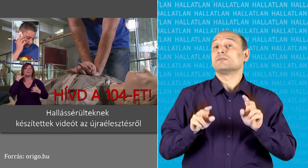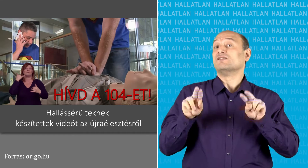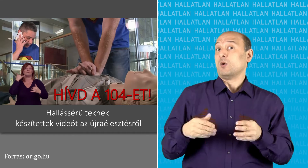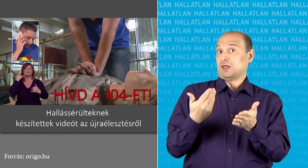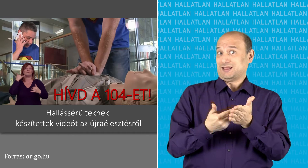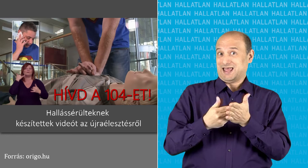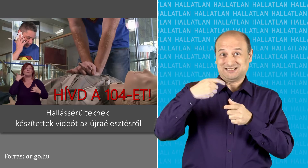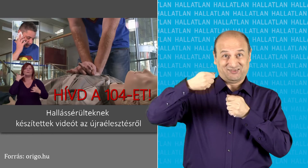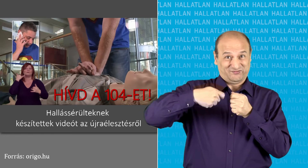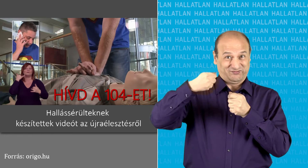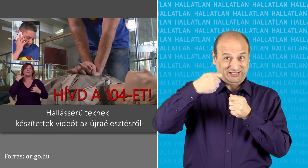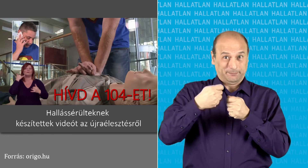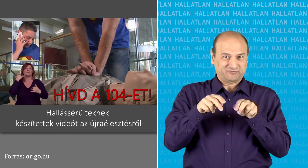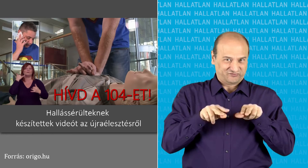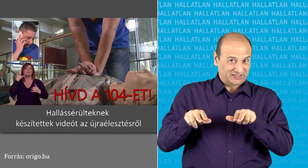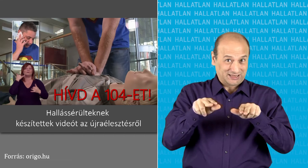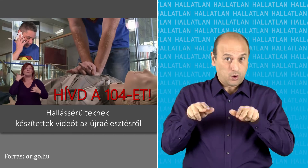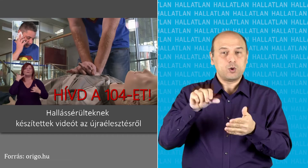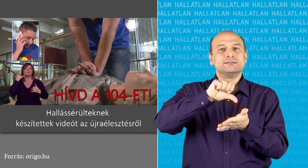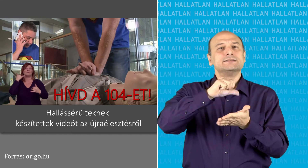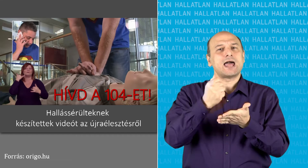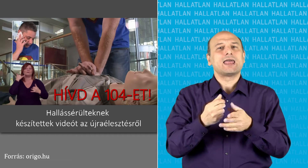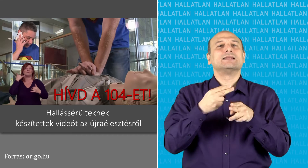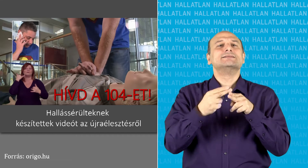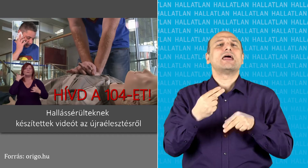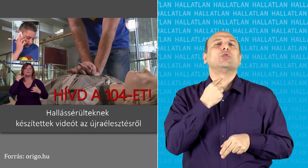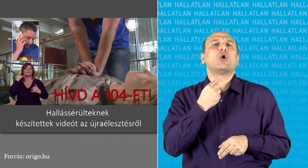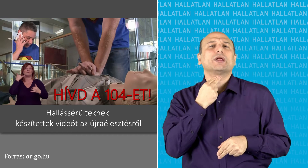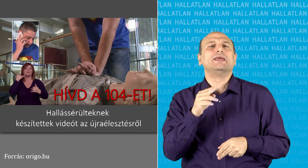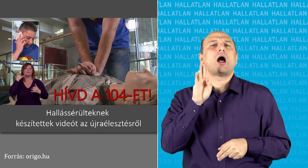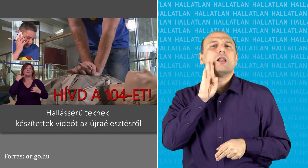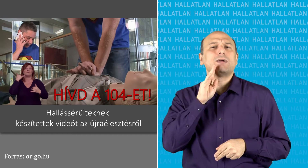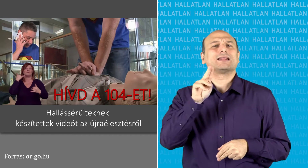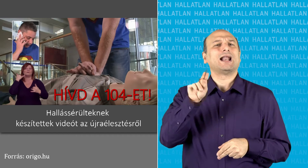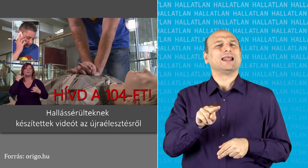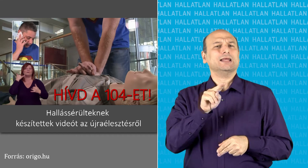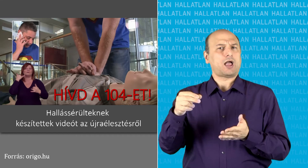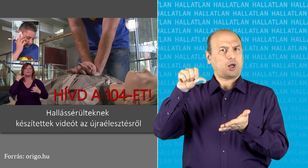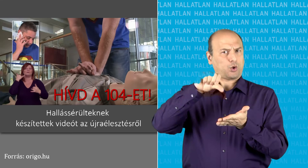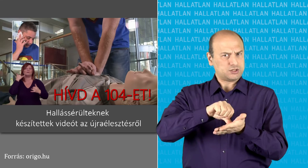A videó a szegedi Szent-Györgyi Albert Klinikai Központ